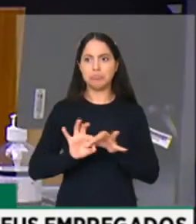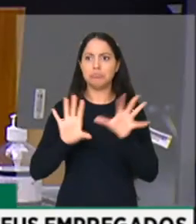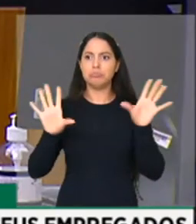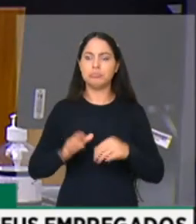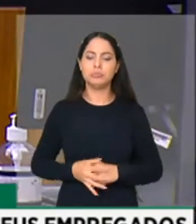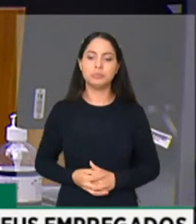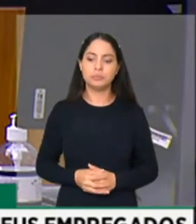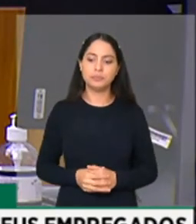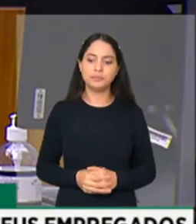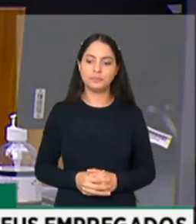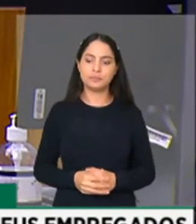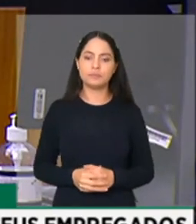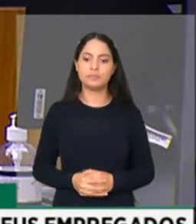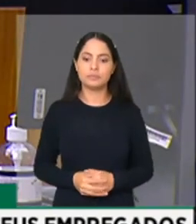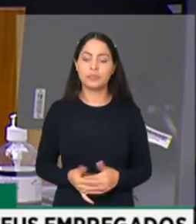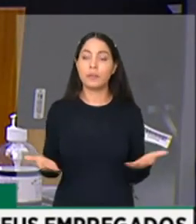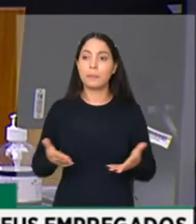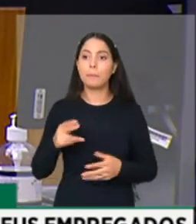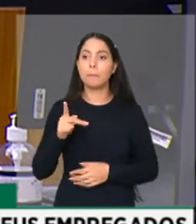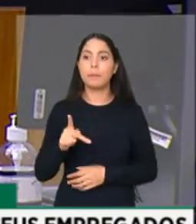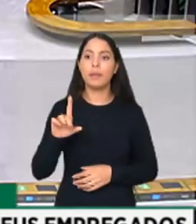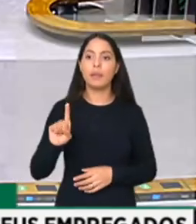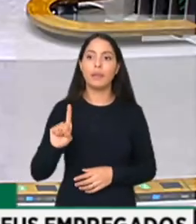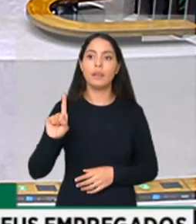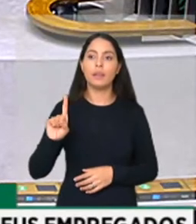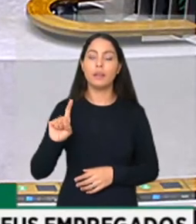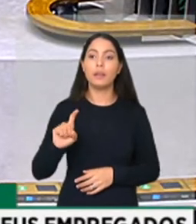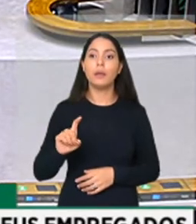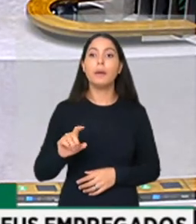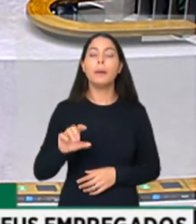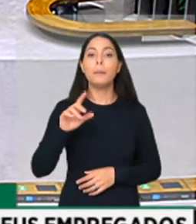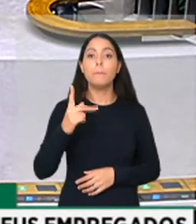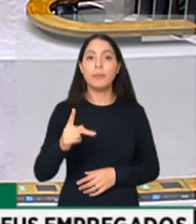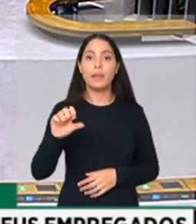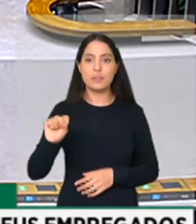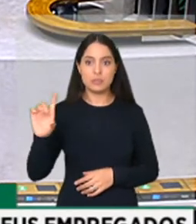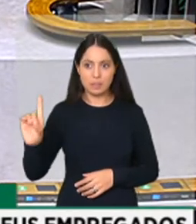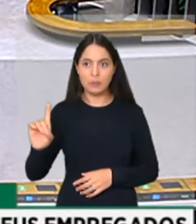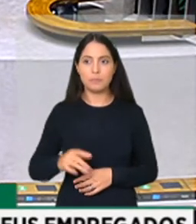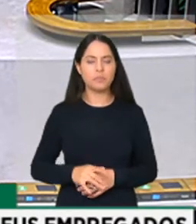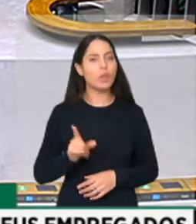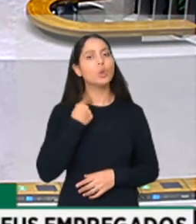LIBERA A BANCADA NESSE CASO. -- [PRESIDENTE]: COMO ORIENTA O PSD? -- [DEPUTADO]: PSD TAMBÉM LIBERA A BANCADA, SENHOR PRESIDENTE.